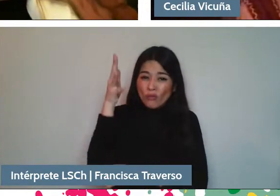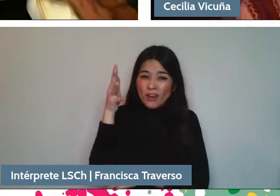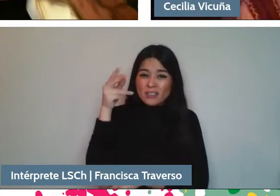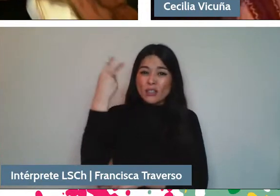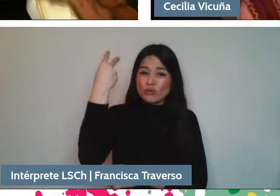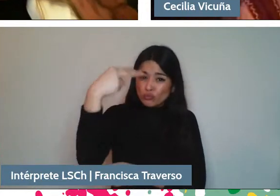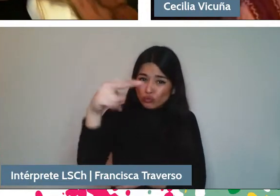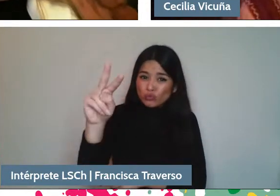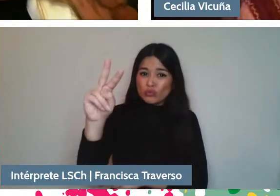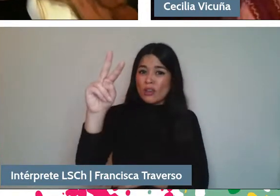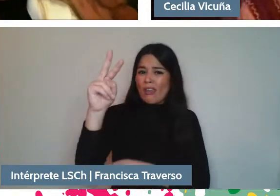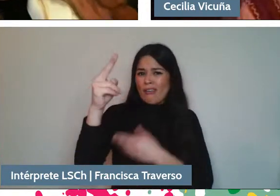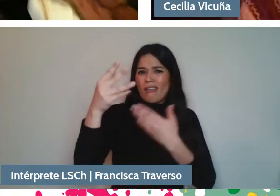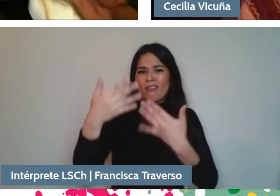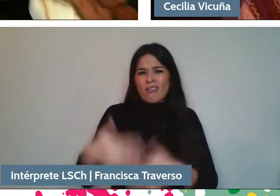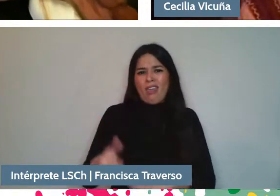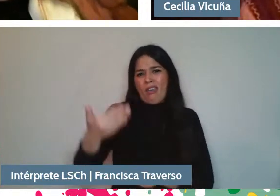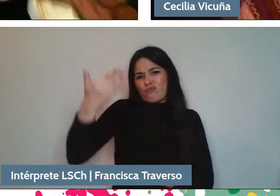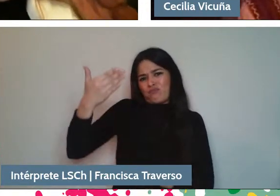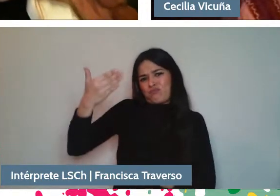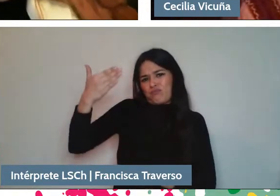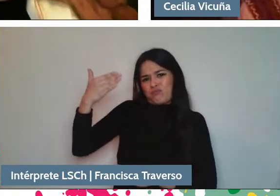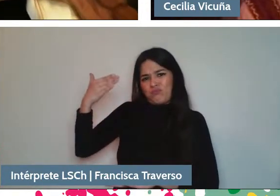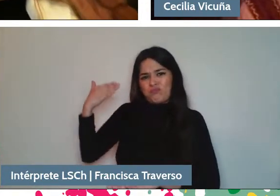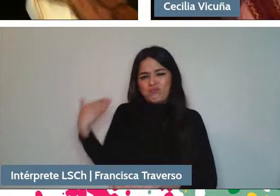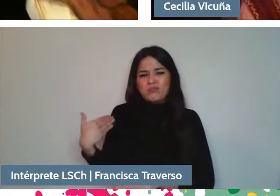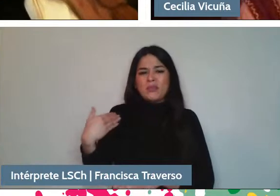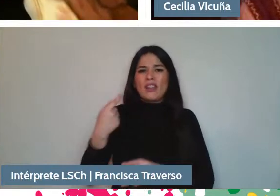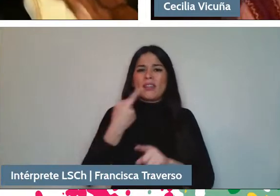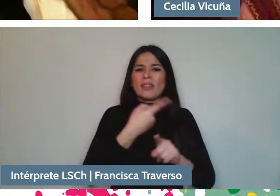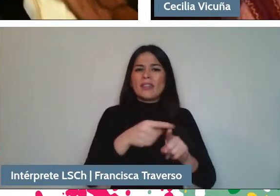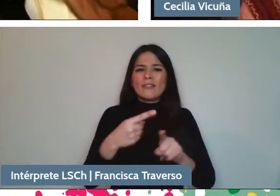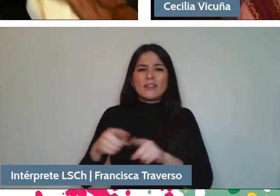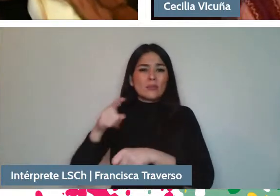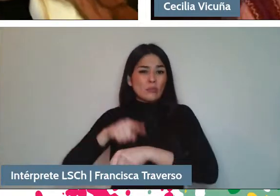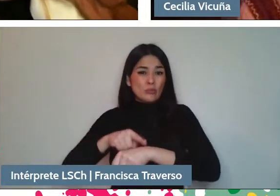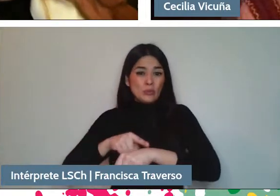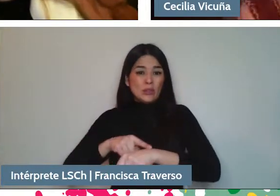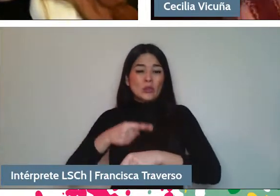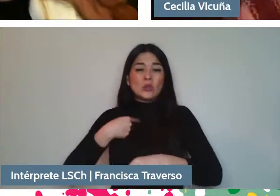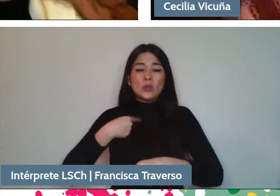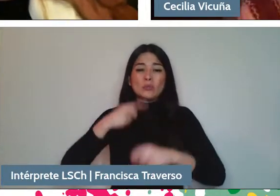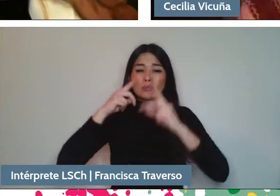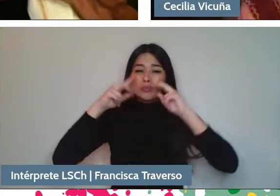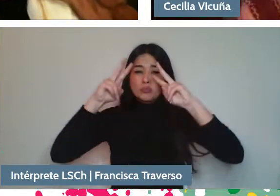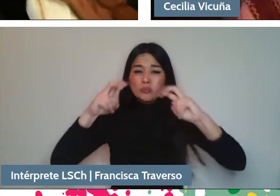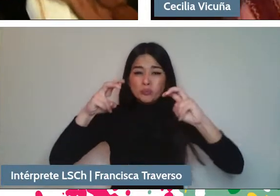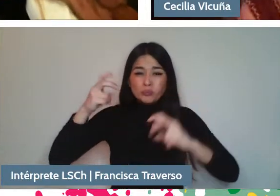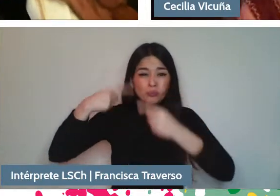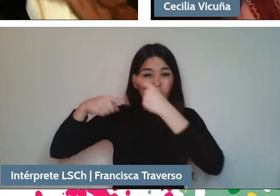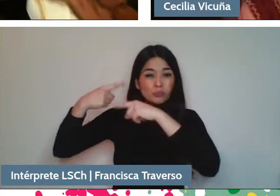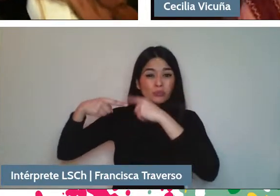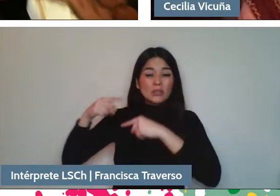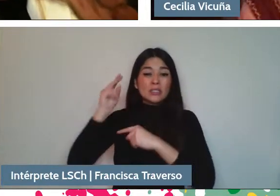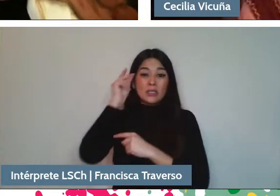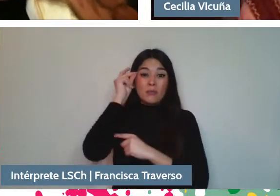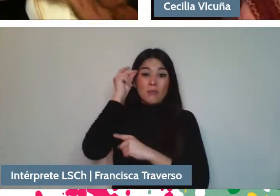y distintas conversaciones, distintas atracciones y de esa revisión se me ocurrieron seis hitos, ¿sí?